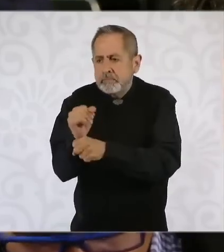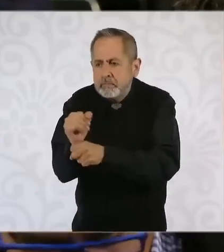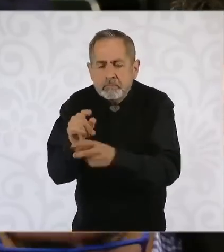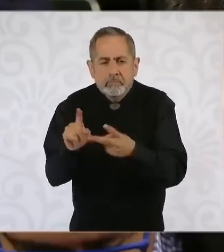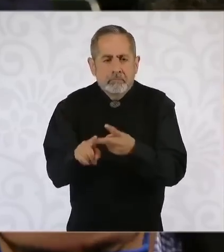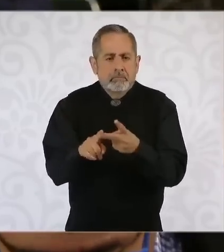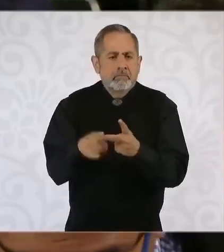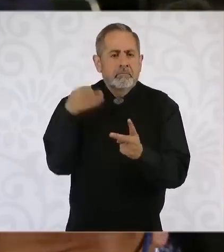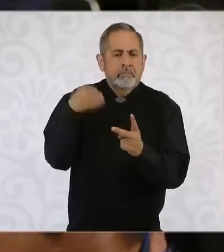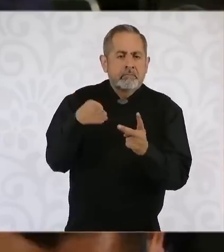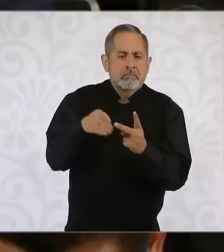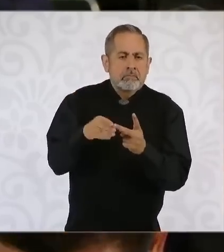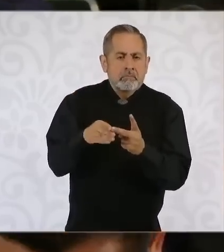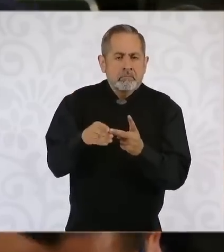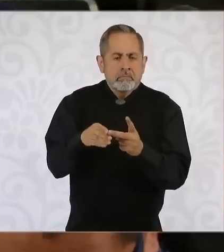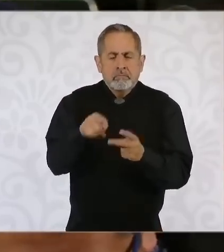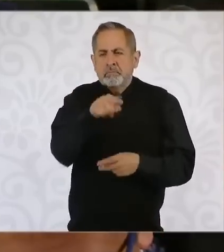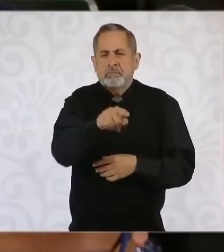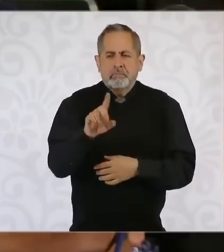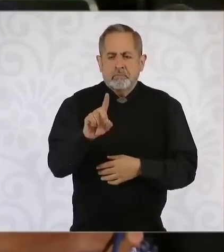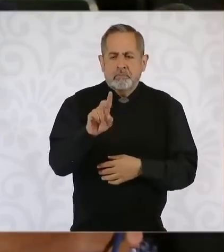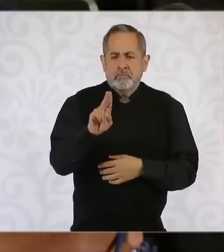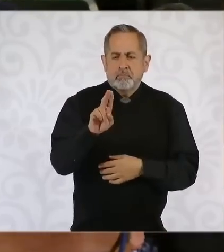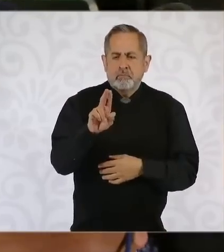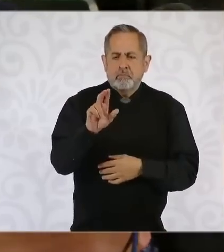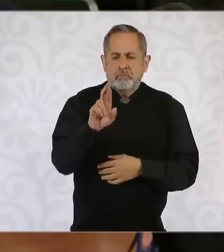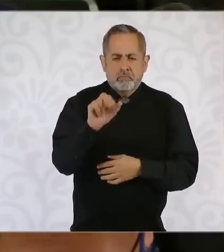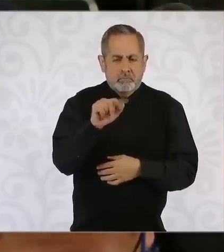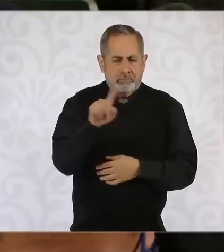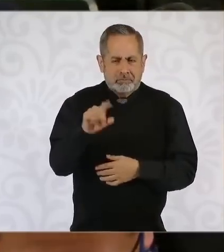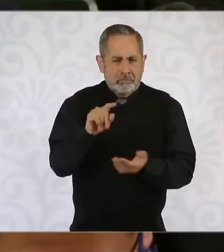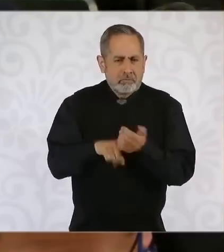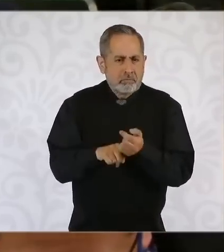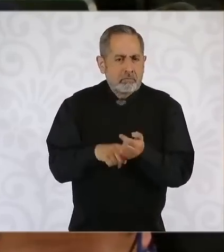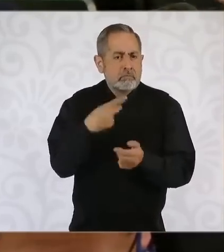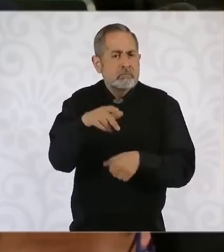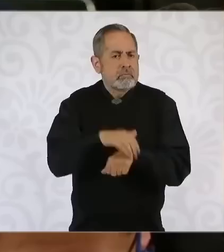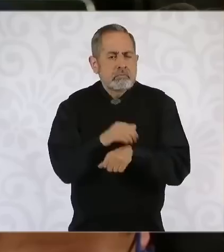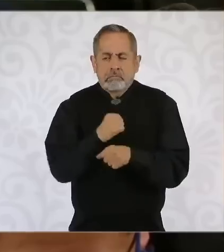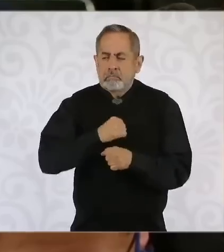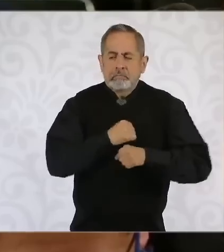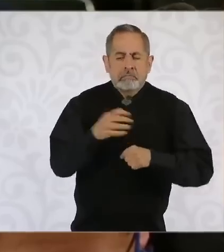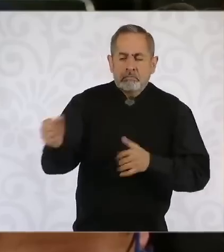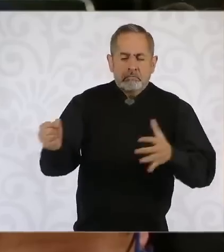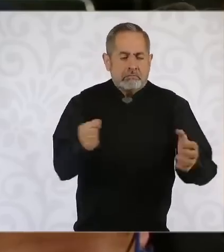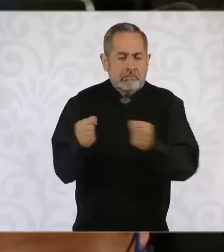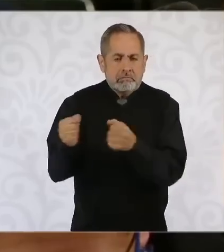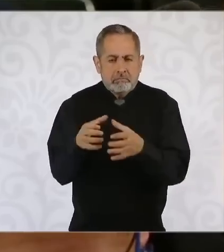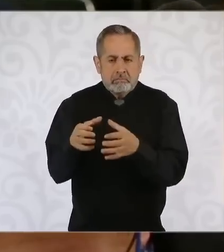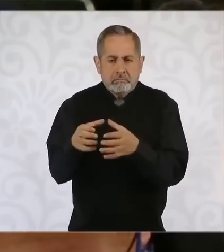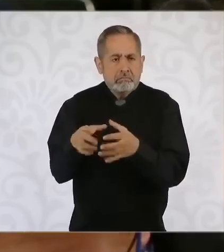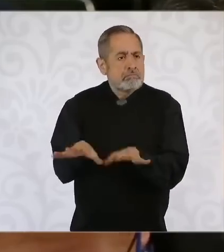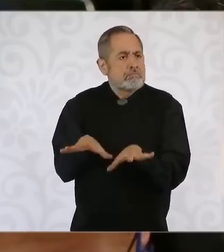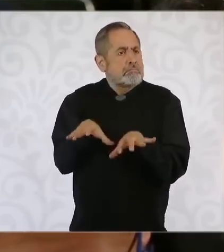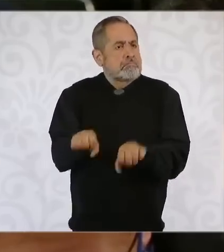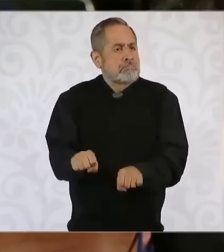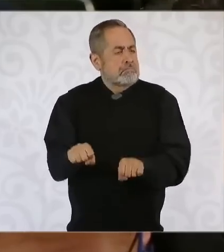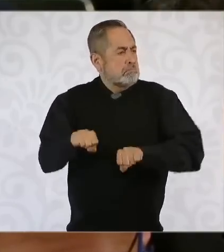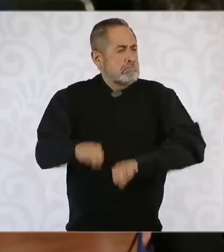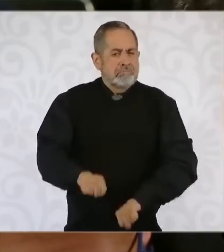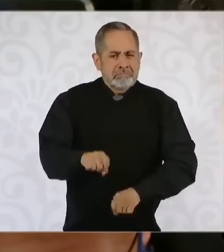voy que queda durazo trae esta gente se y ahora Ahí están incrustados los lo peorcito presidenta